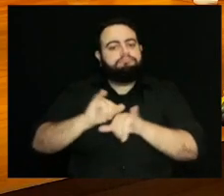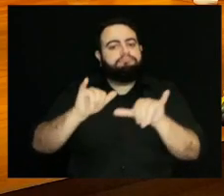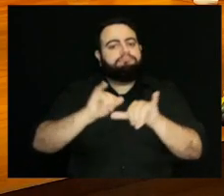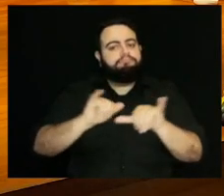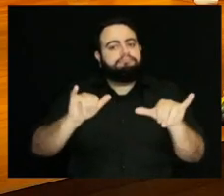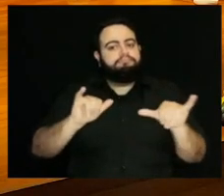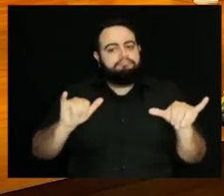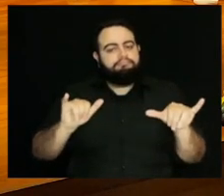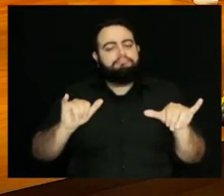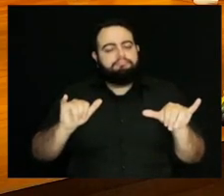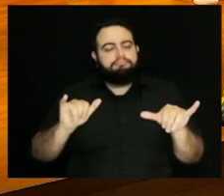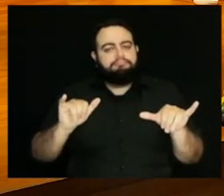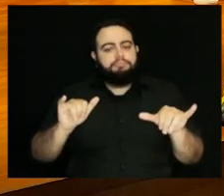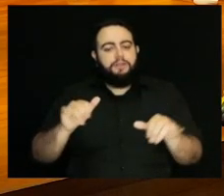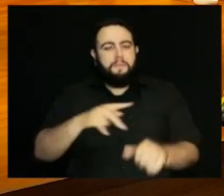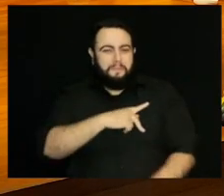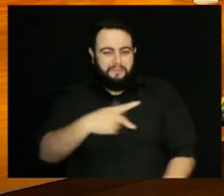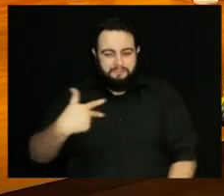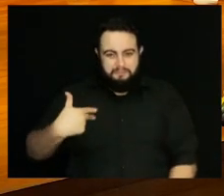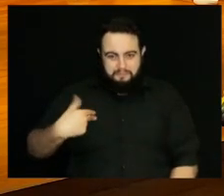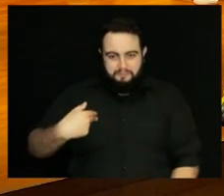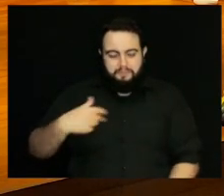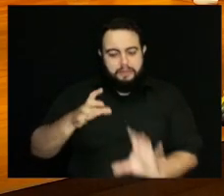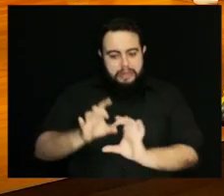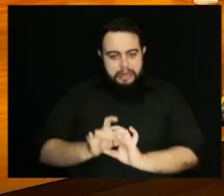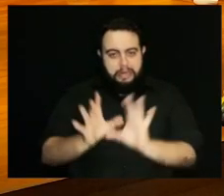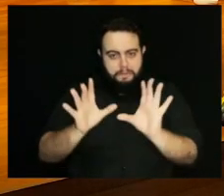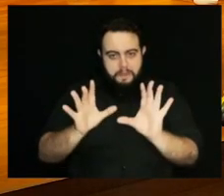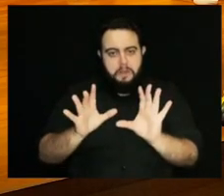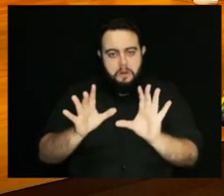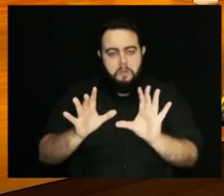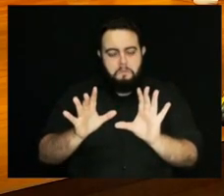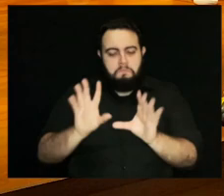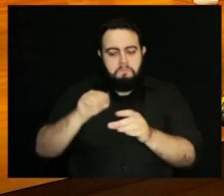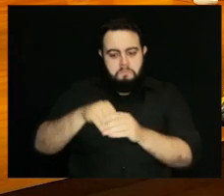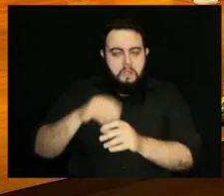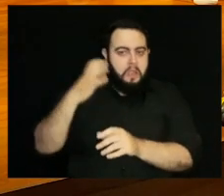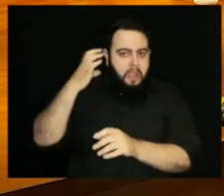Getúlio fez, legalizou a propaganda no rádio. Então em 1975 quando entra a Farroupilha ela